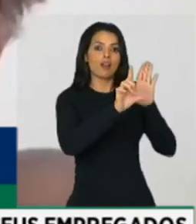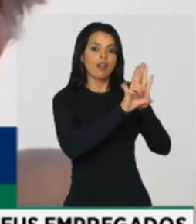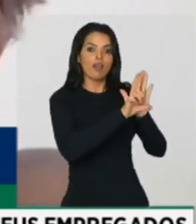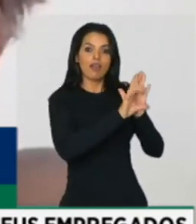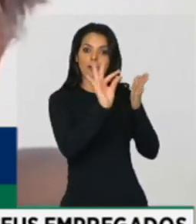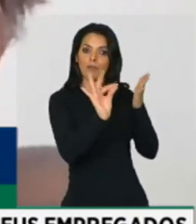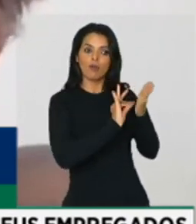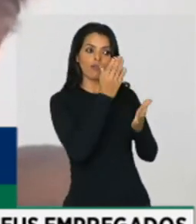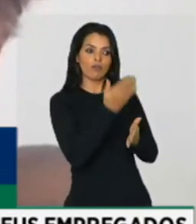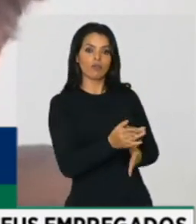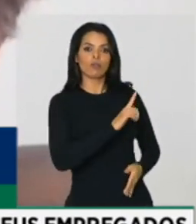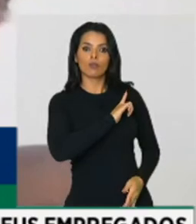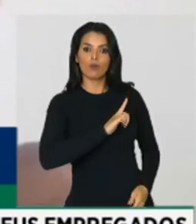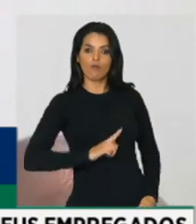GOVERNADOR. . É UMA LEI... EM CARÁTER SEMELHANTE A LEI DA